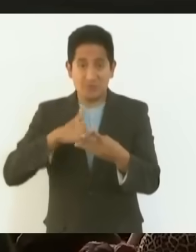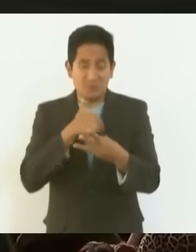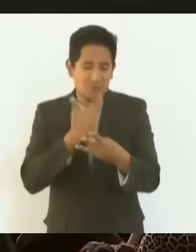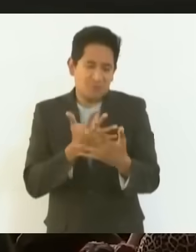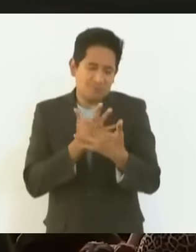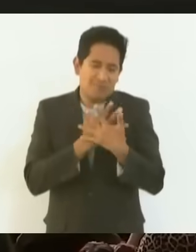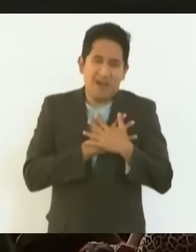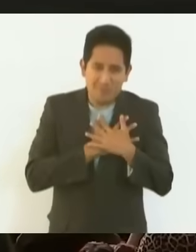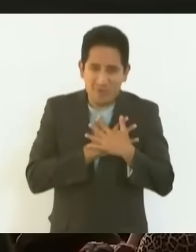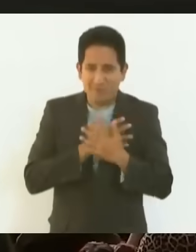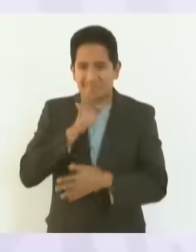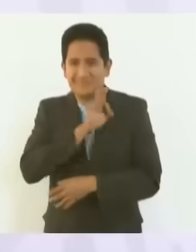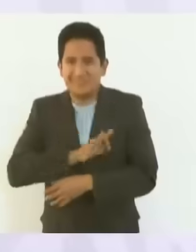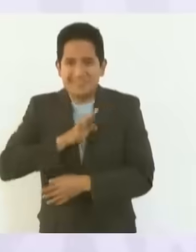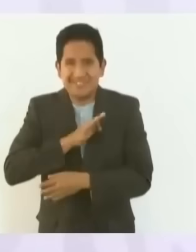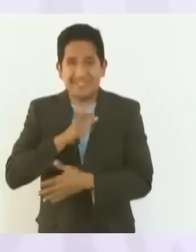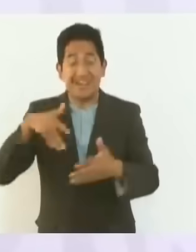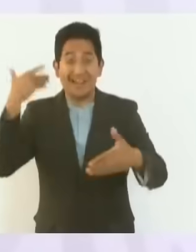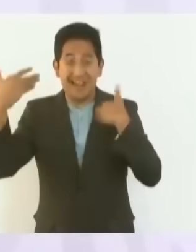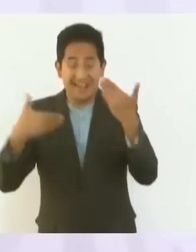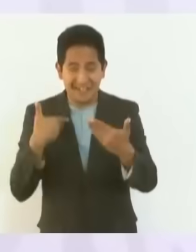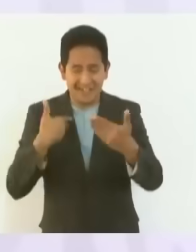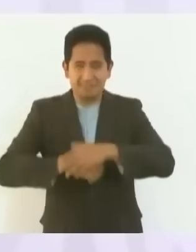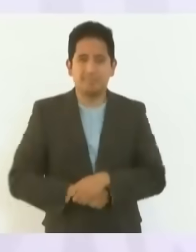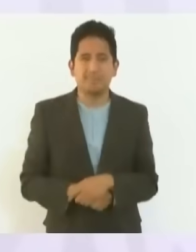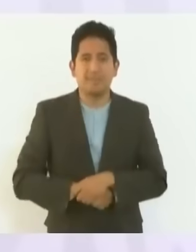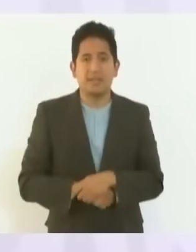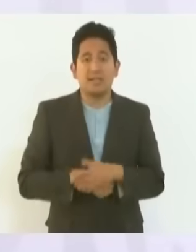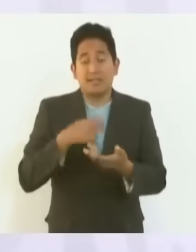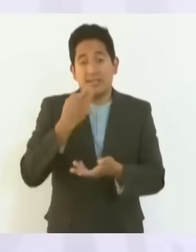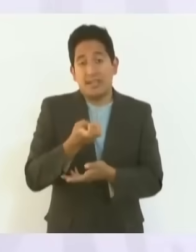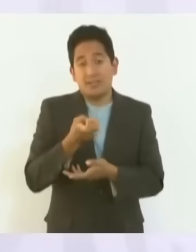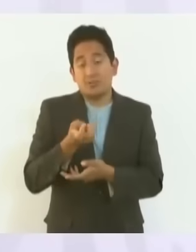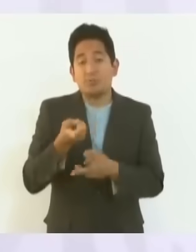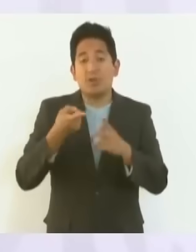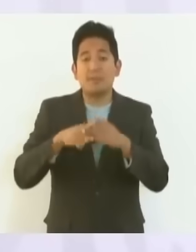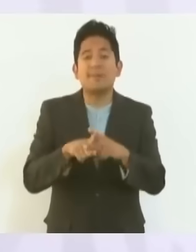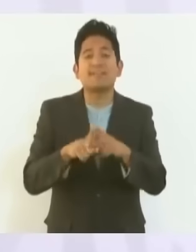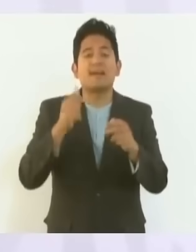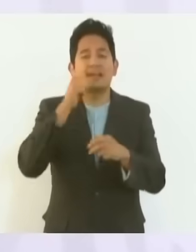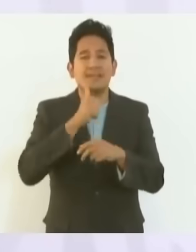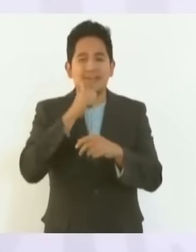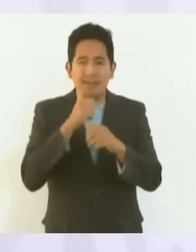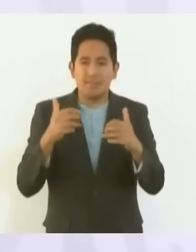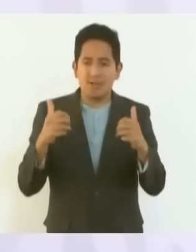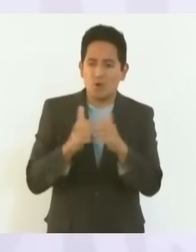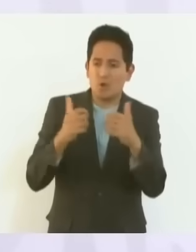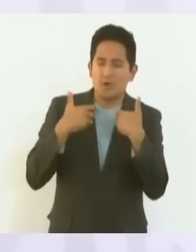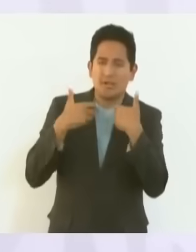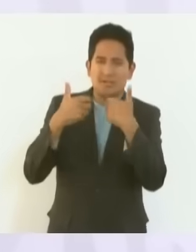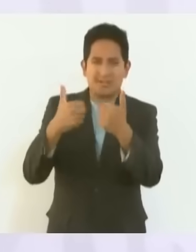Cada arma representa una oportunidad perdida de diálogo, de entendimiento, de vida. Cada disparo